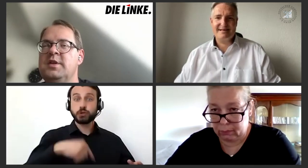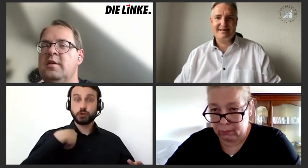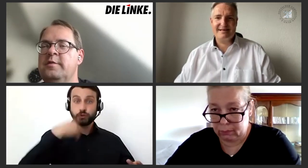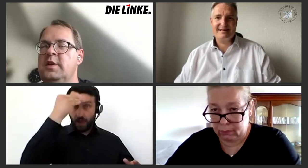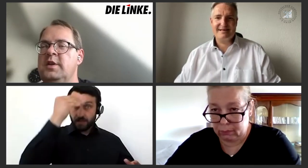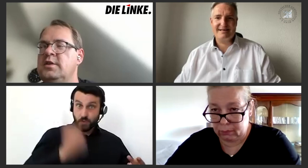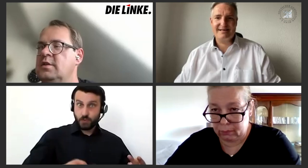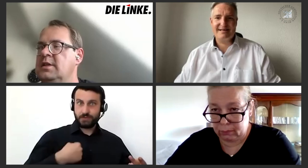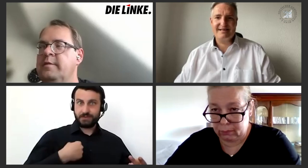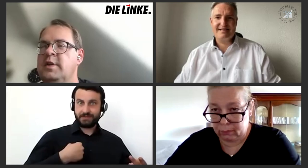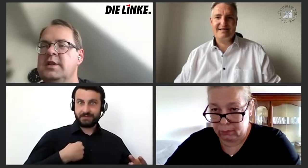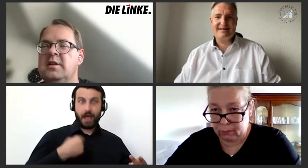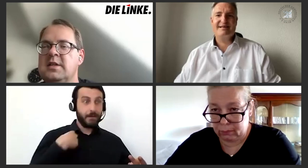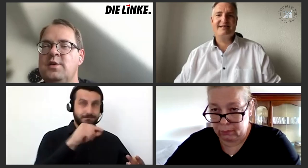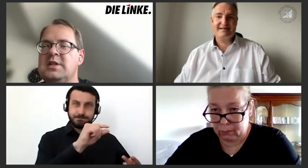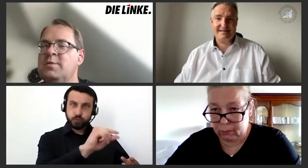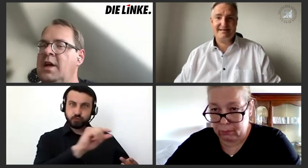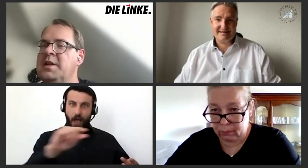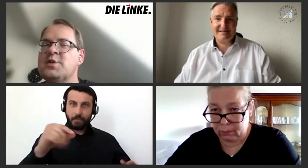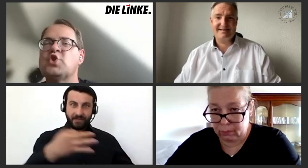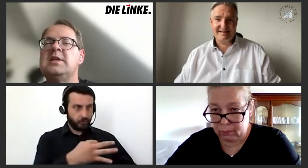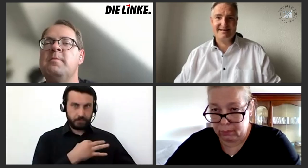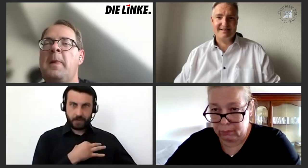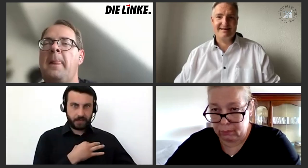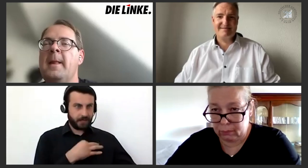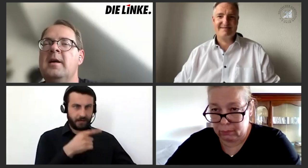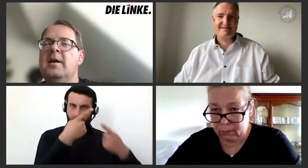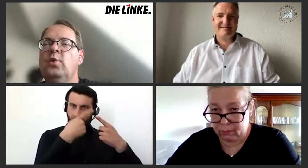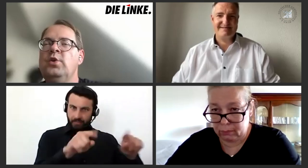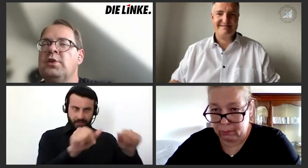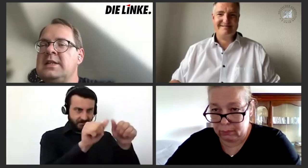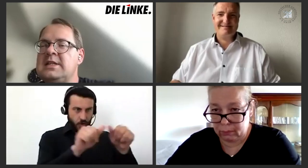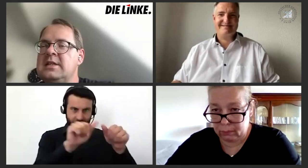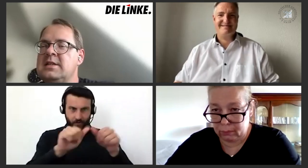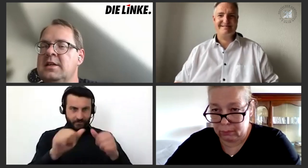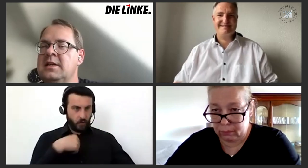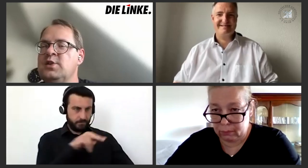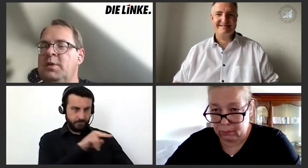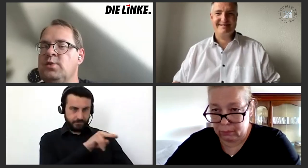Auch die Buchstaben waren für mich völlig...die sahen völlig anderes aus, sie wurden anders geschrieben und